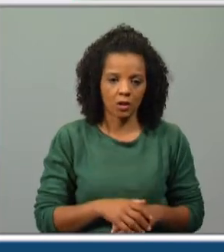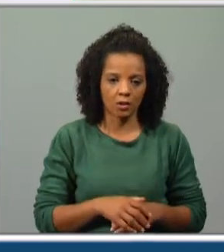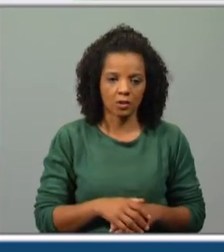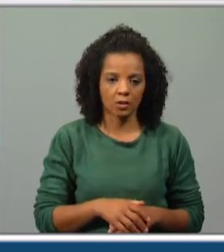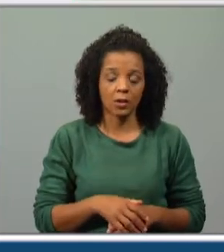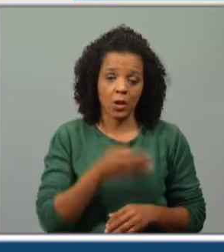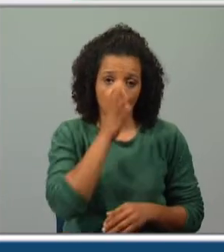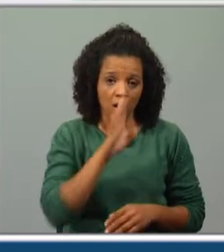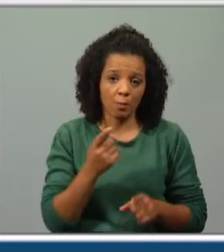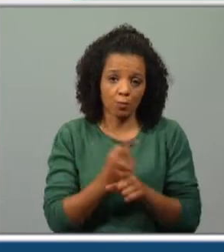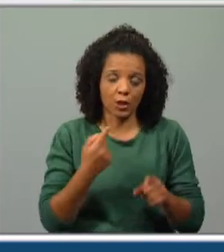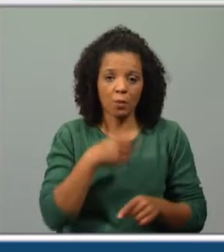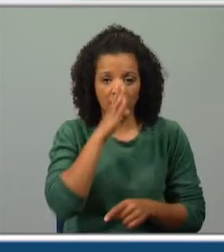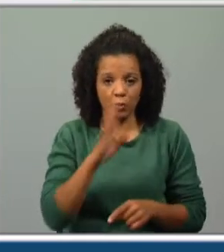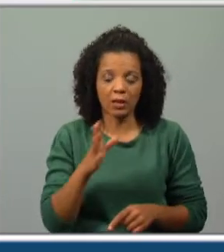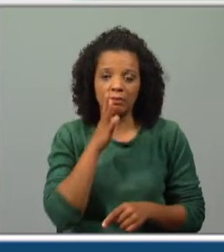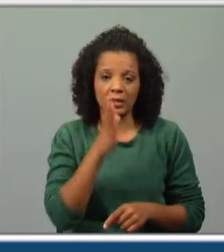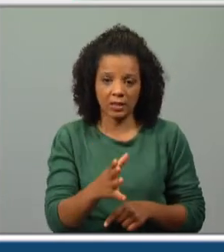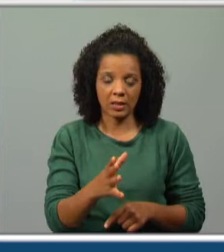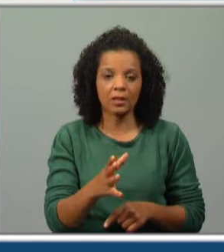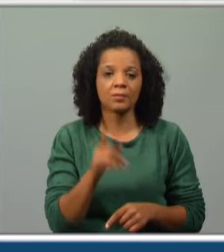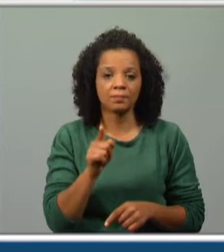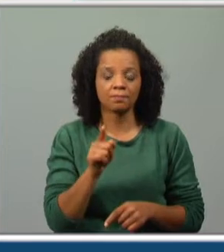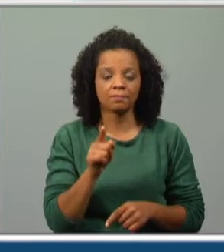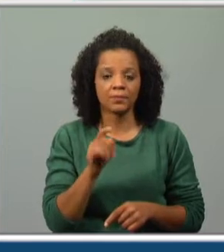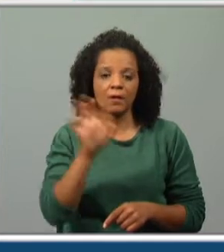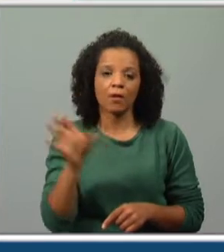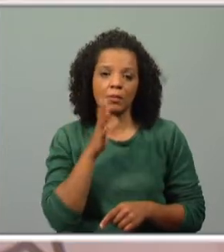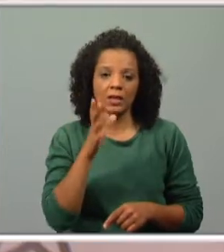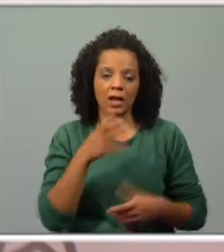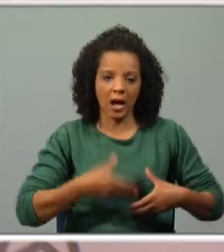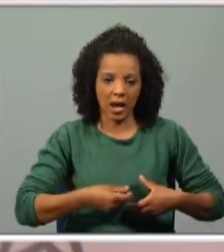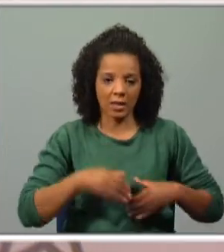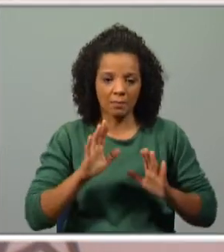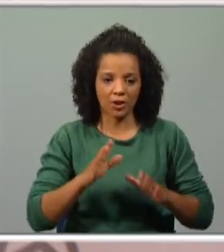hábito porque eu habituei na identificar a personagem desta forma mas é Ana 習慣，因為我習慣於識別這樣的角色，但它是安娜